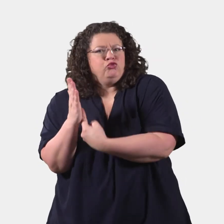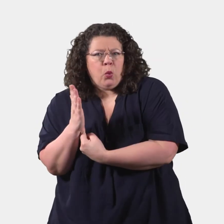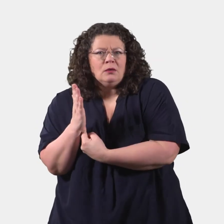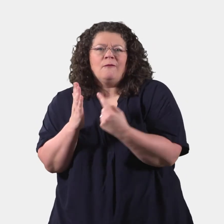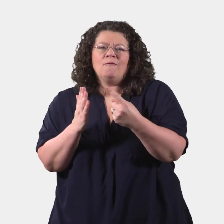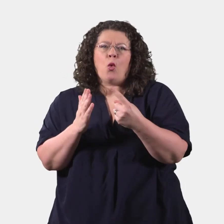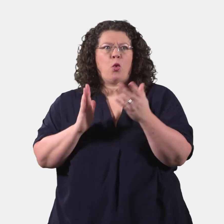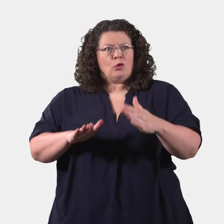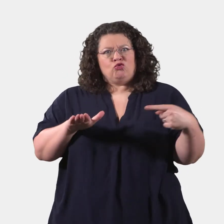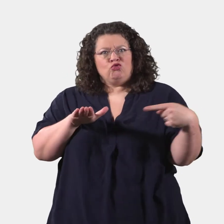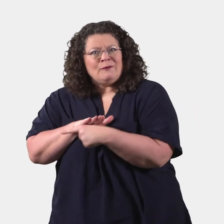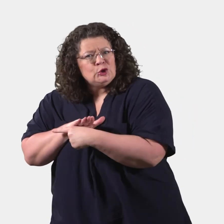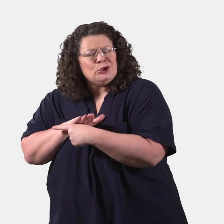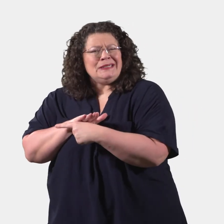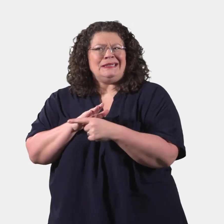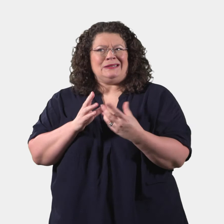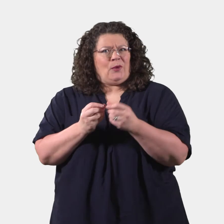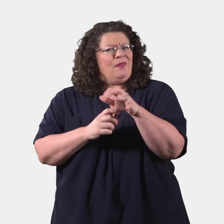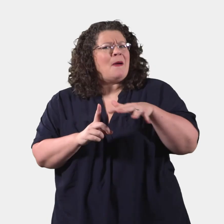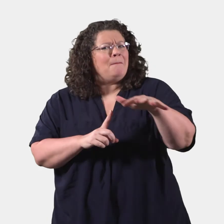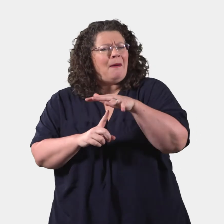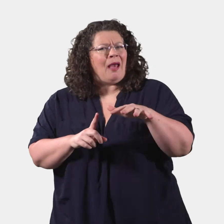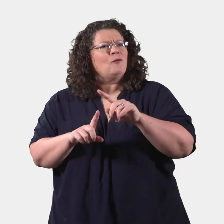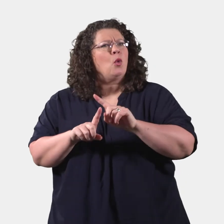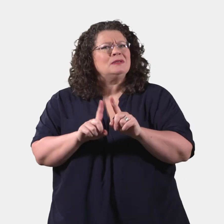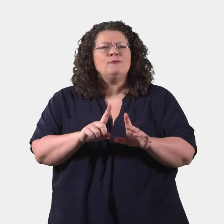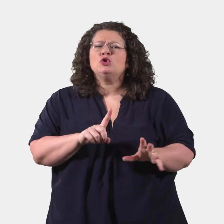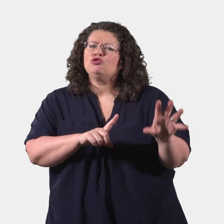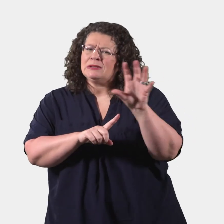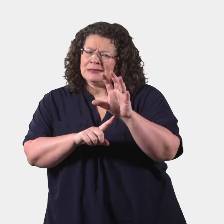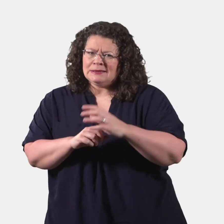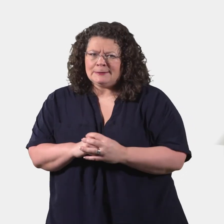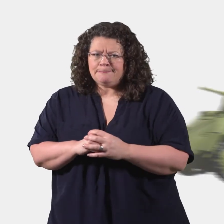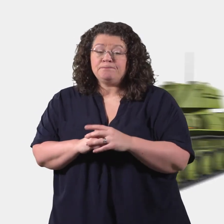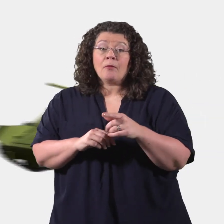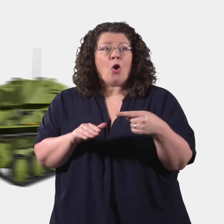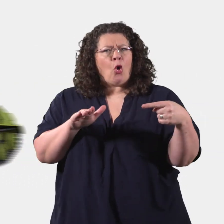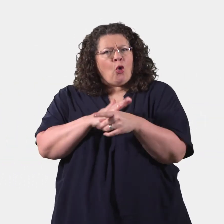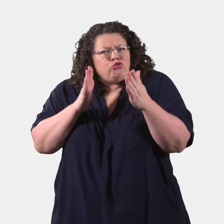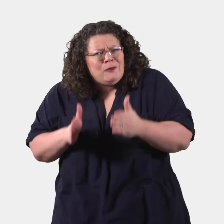a’u teuluoedd nhw o wahanol fannau. Ffoadur yw person sydd wedi’i orfodi i adael